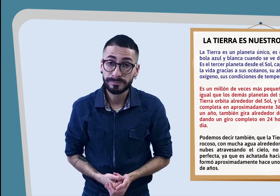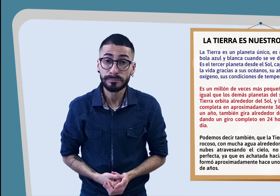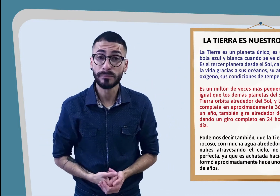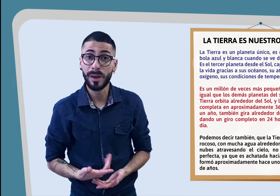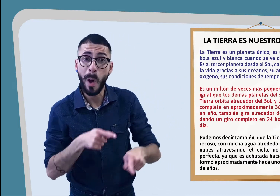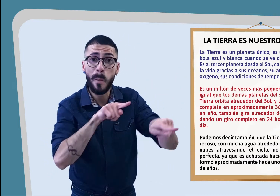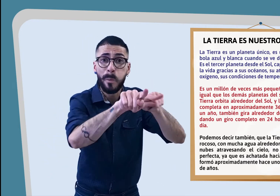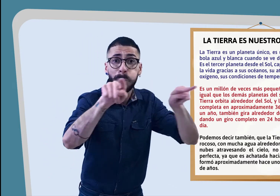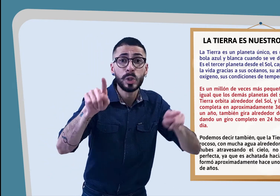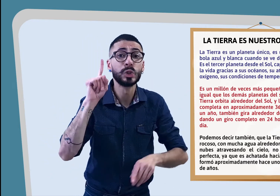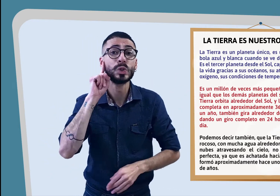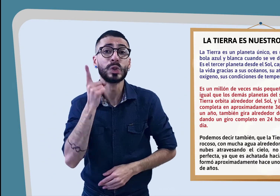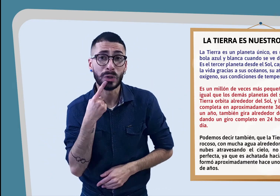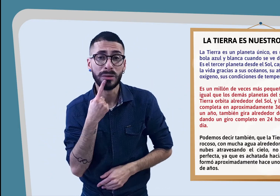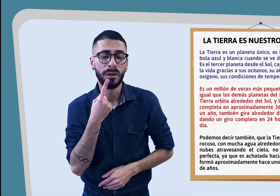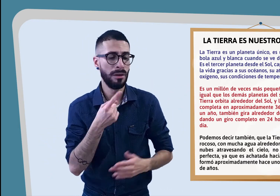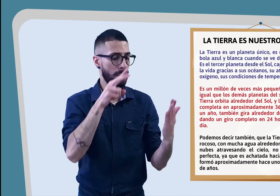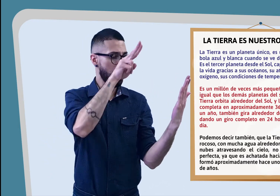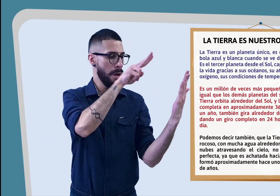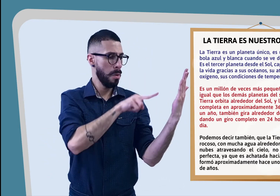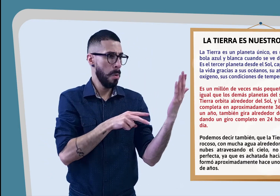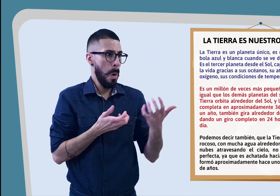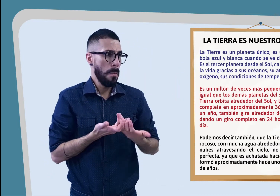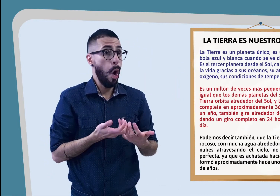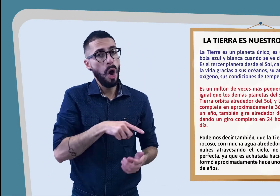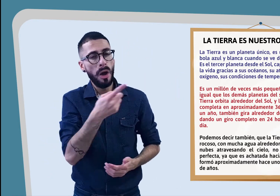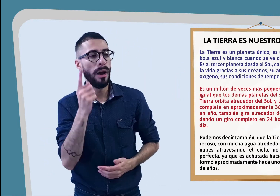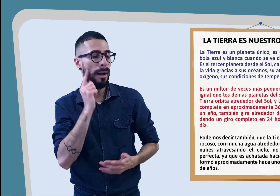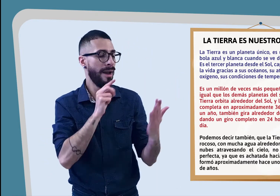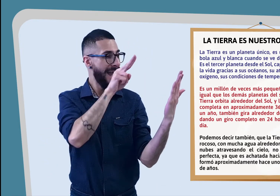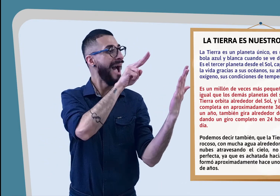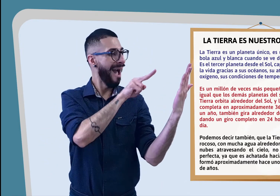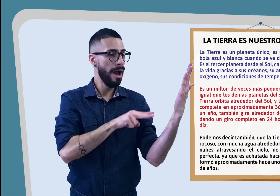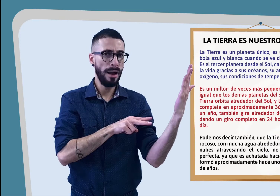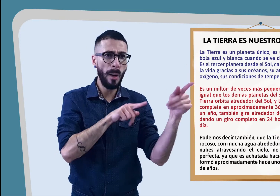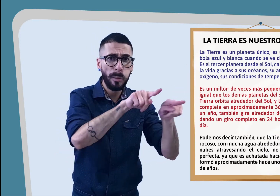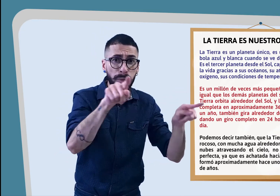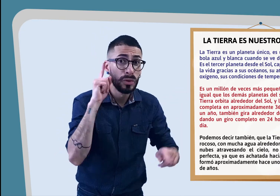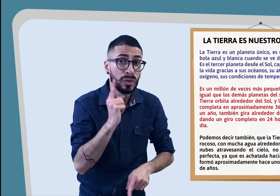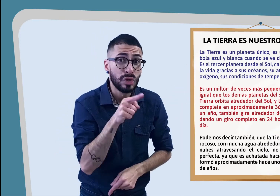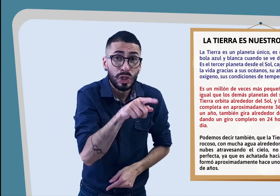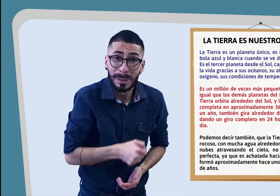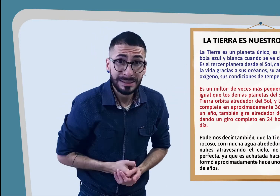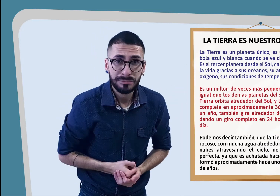La dificultad de comprender la lectura no solo es para las personas sordas.